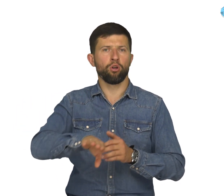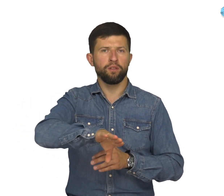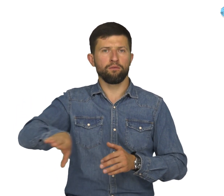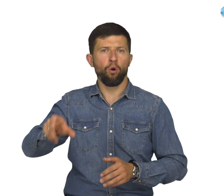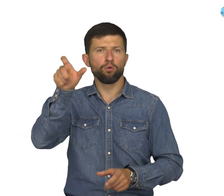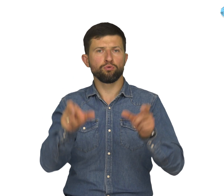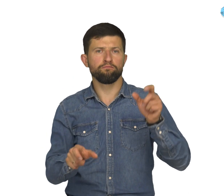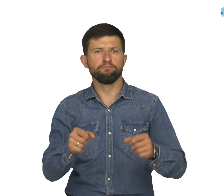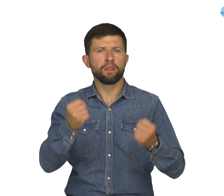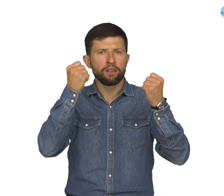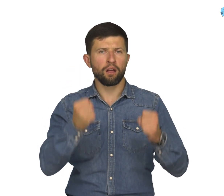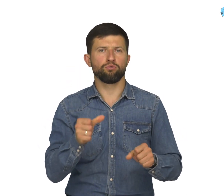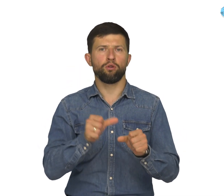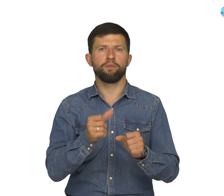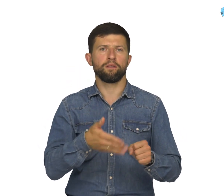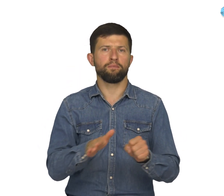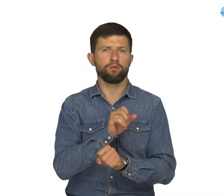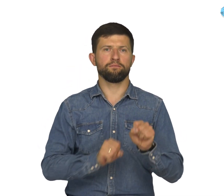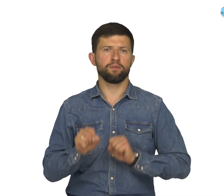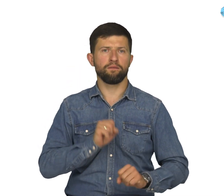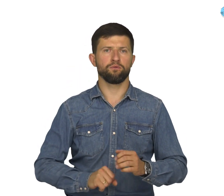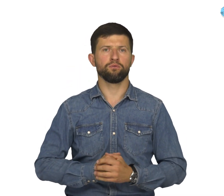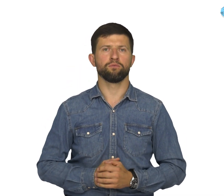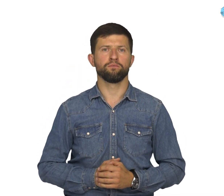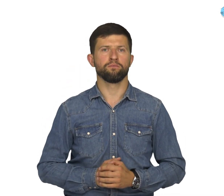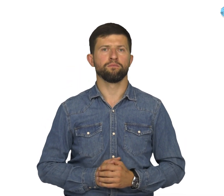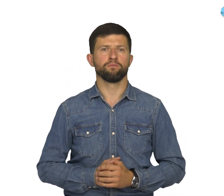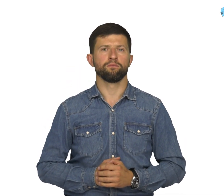z wyjątkiem osób o znacznym stopniu niepełnosprawności